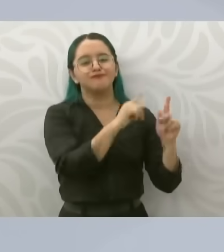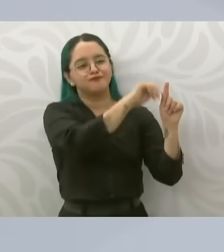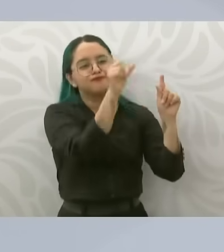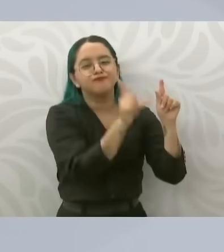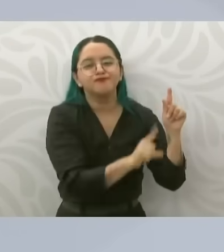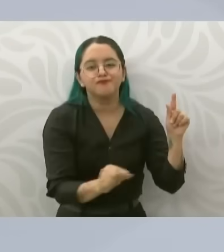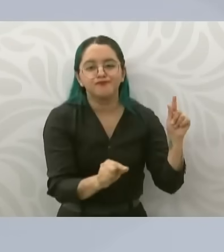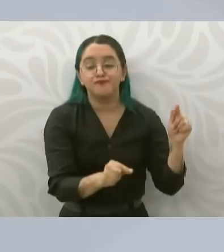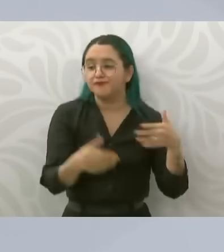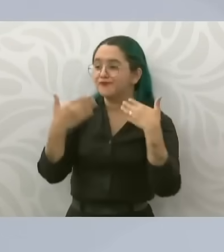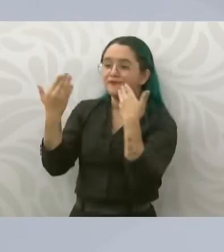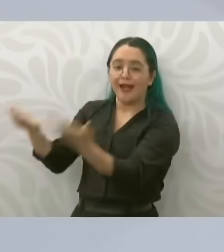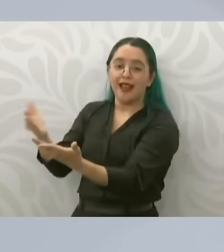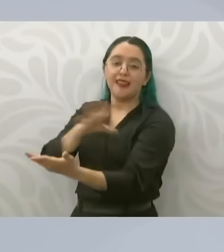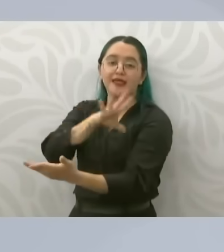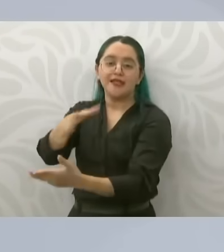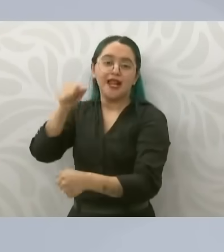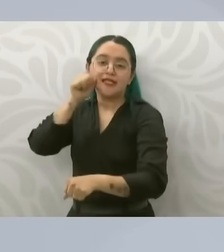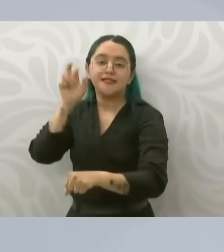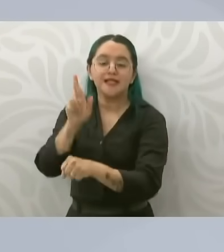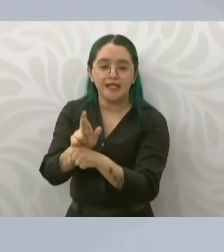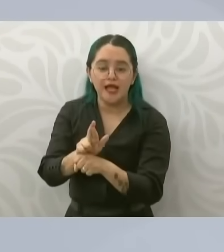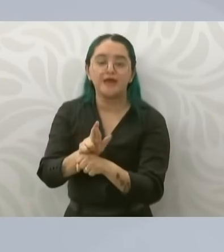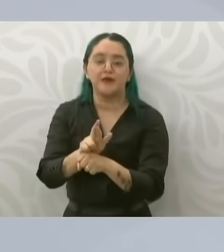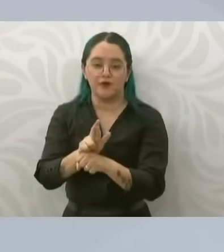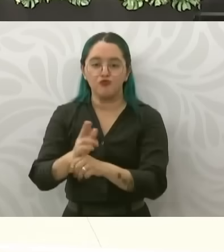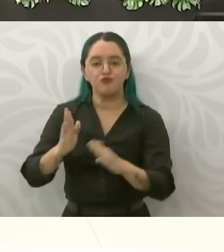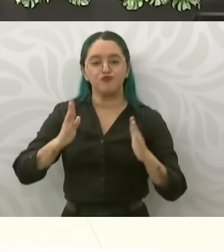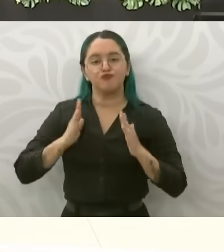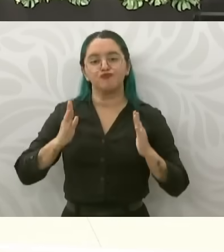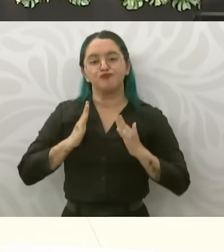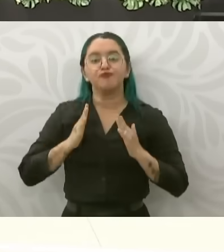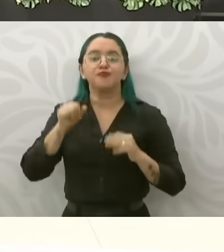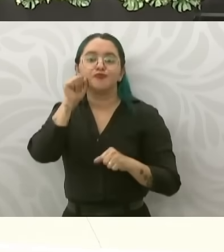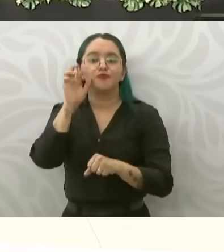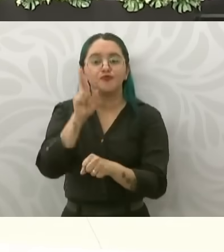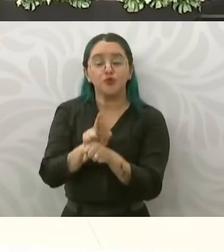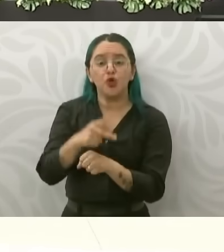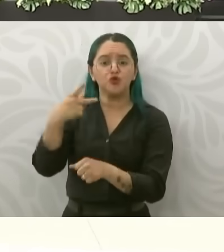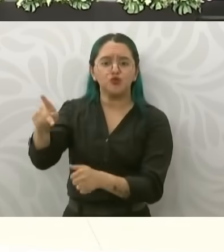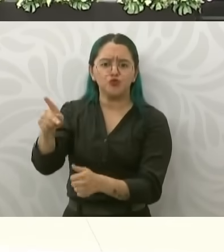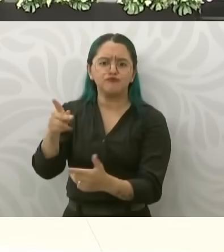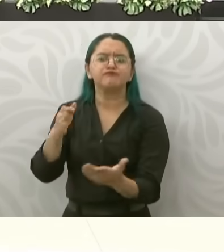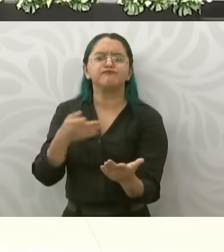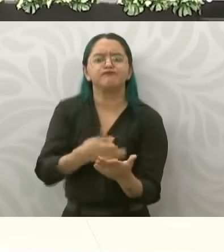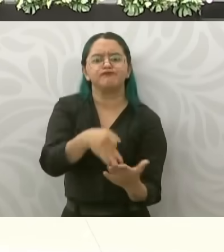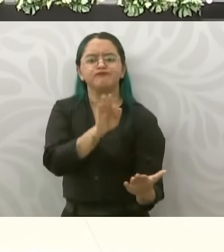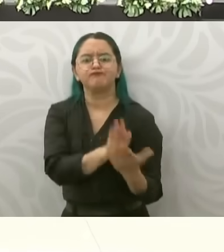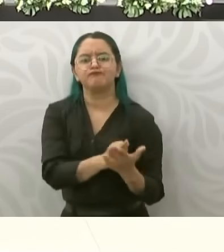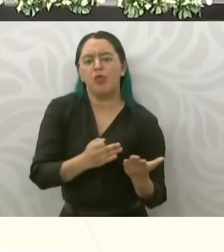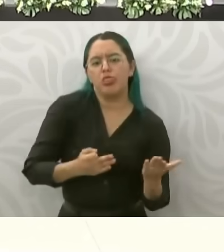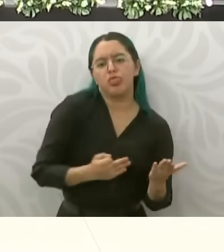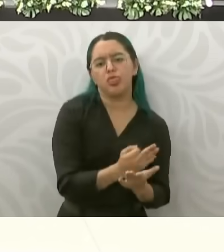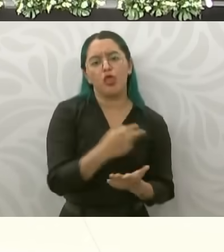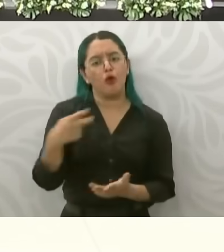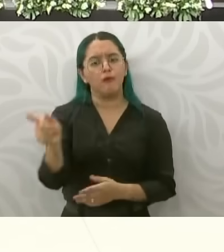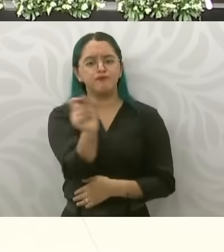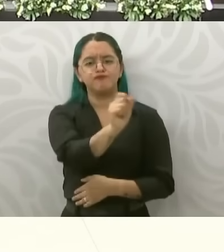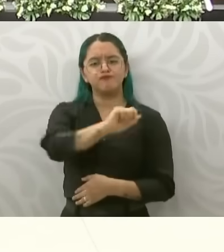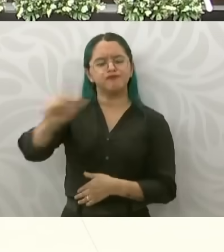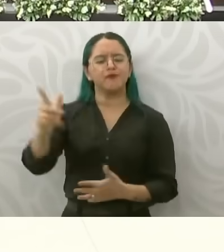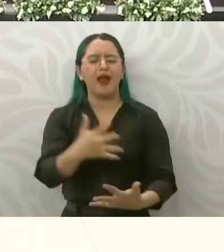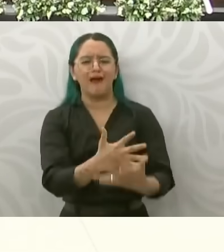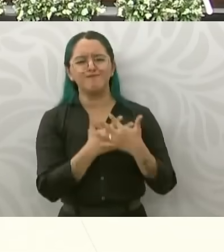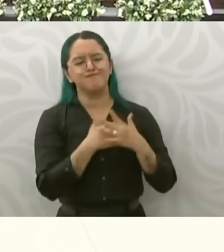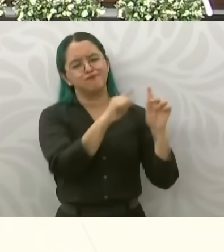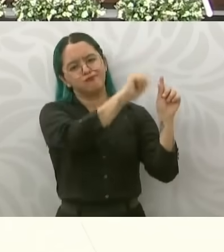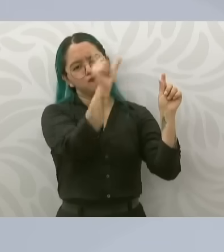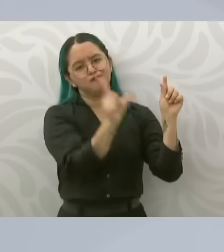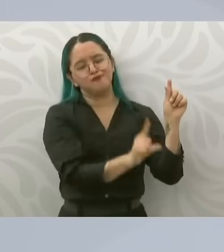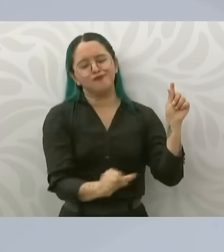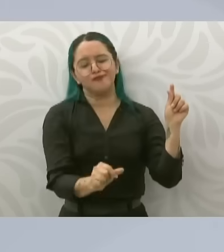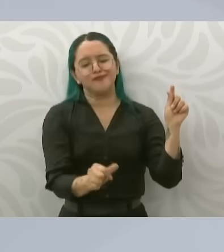secretario y el almirante secretario su lealtad su profesionalismo y su amor a México lo vemos cada